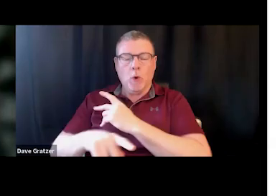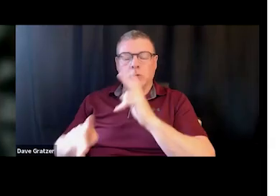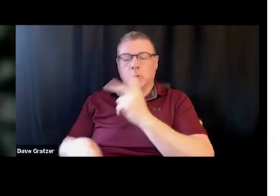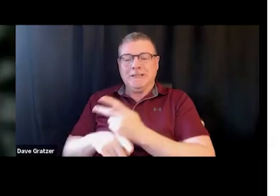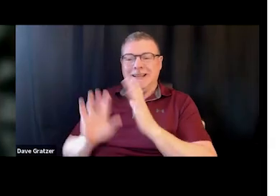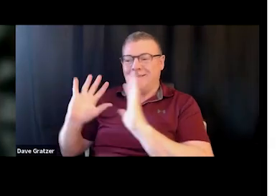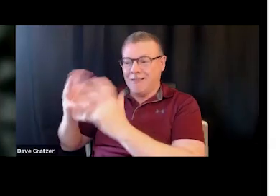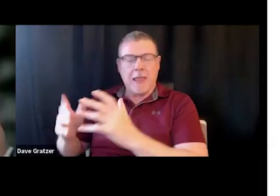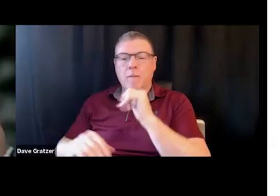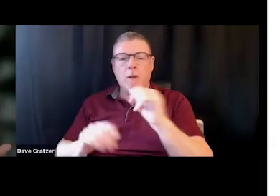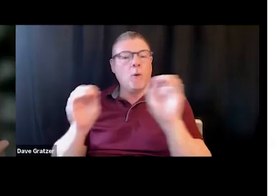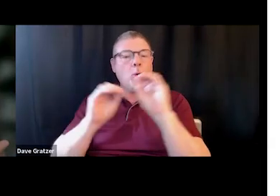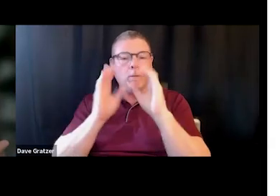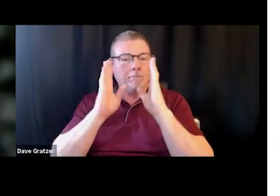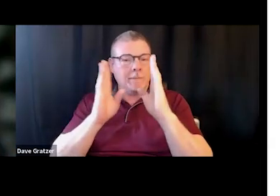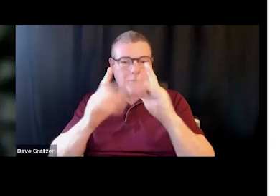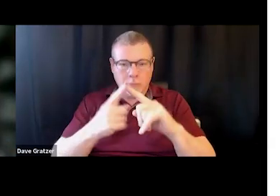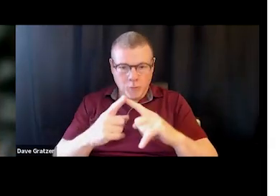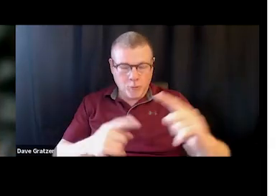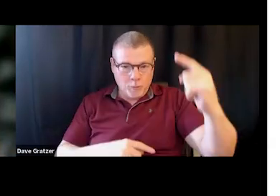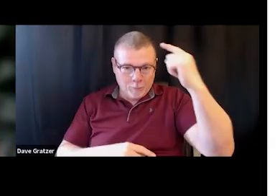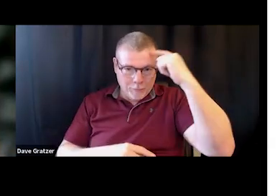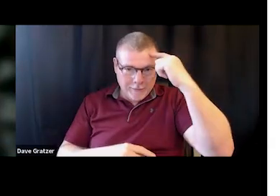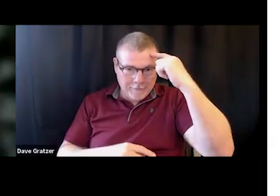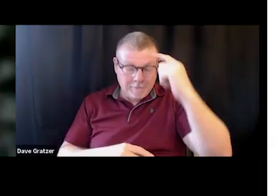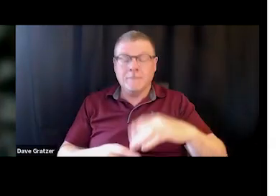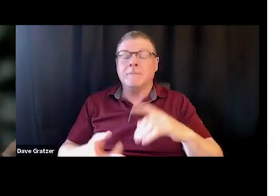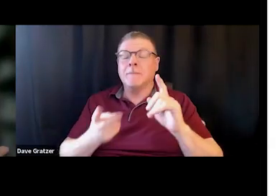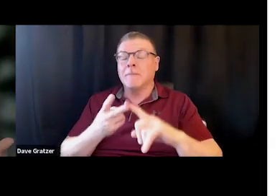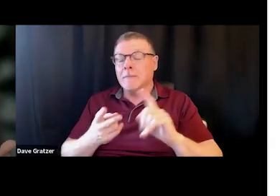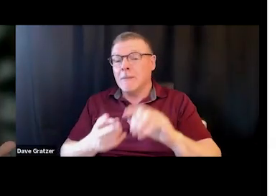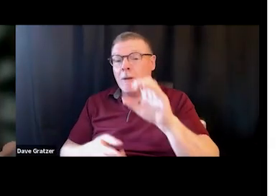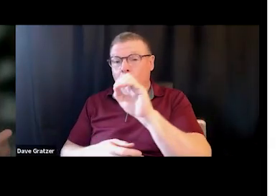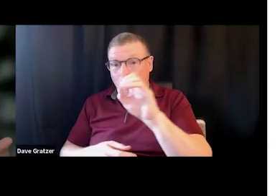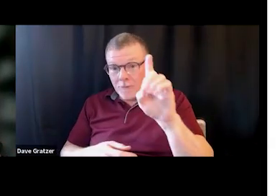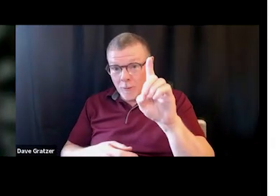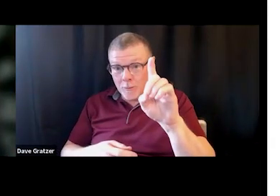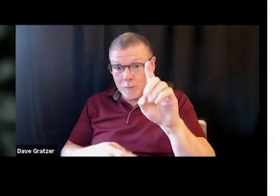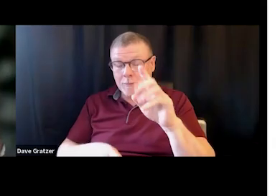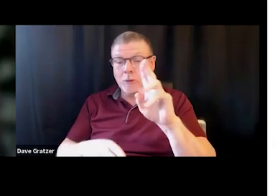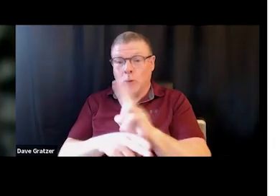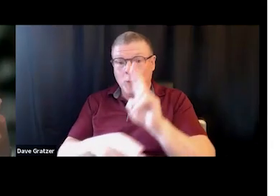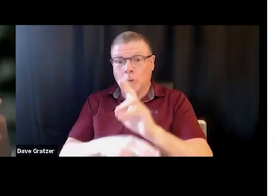Además, queremos hablar sobre la sobredosis. Tener una sobredosis, especialmente una donde tuvo que ser revivido con naloxona